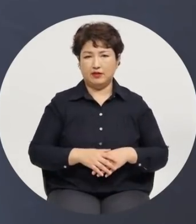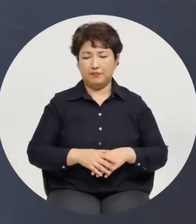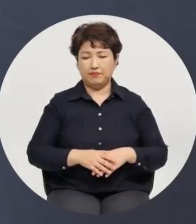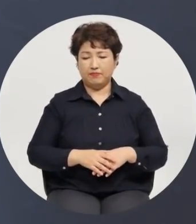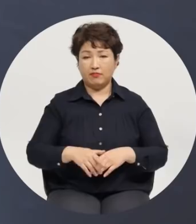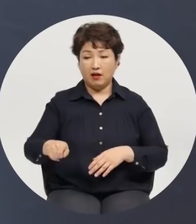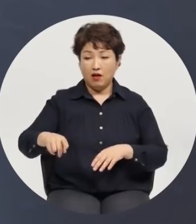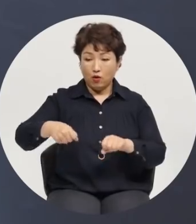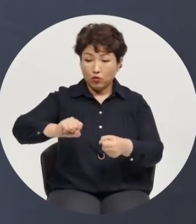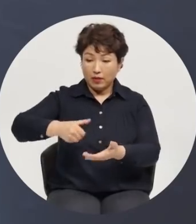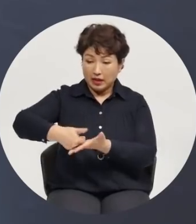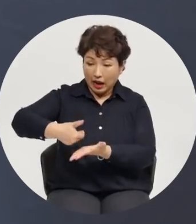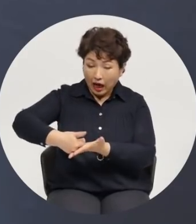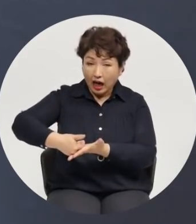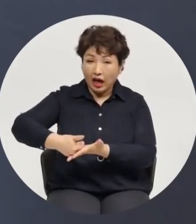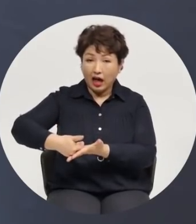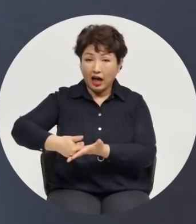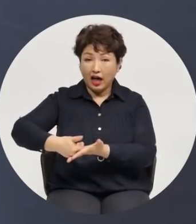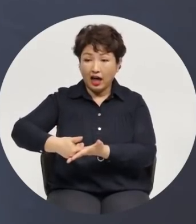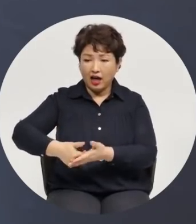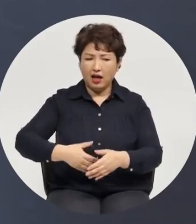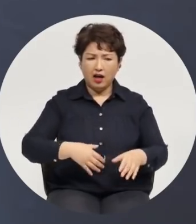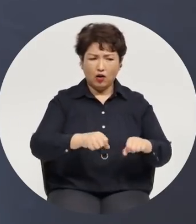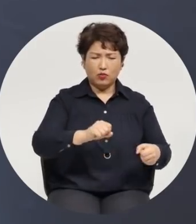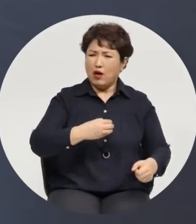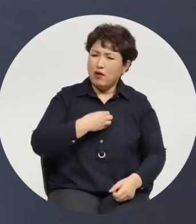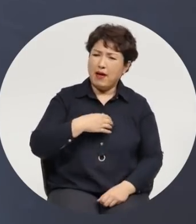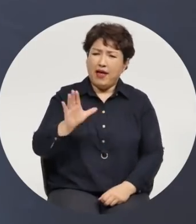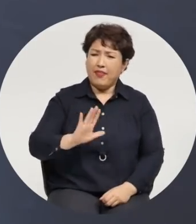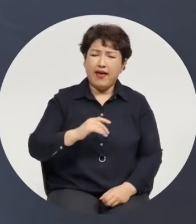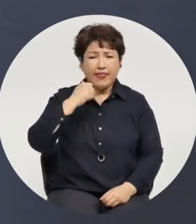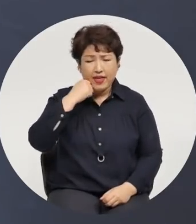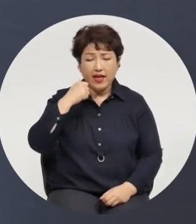아이가 오토바이를 사달라고 하는데 "오토바이는 위험하니까 안 돼!"